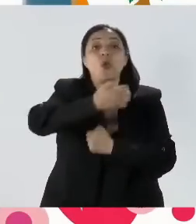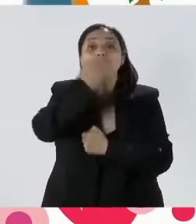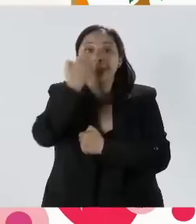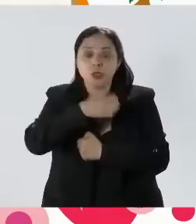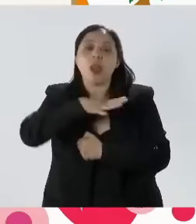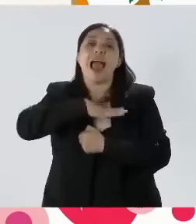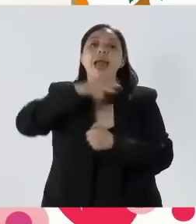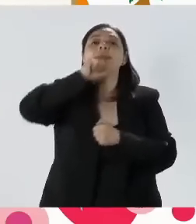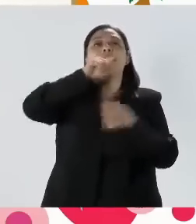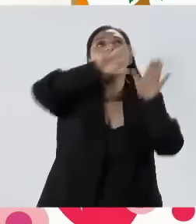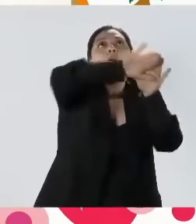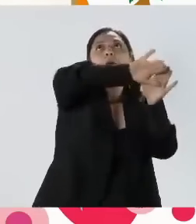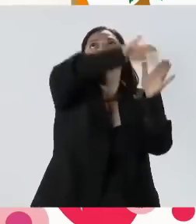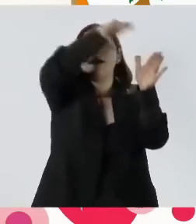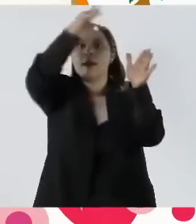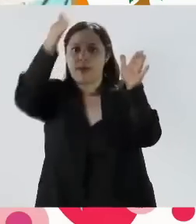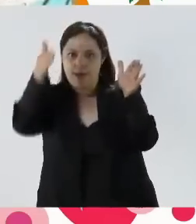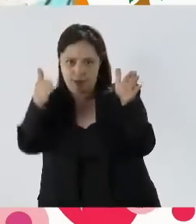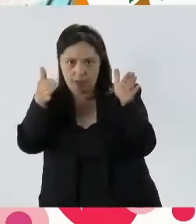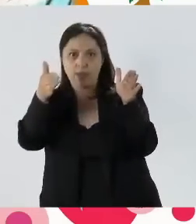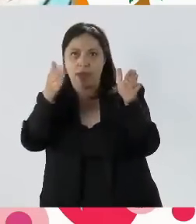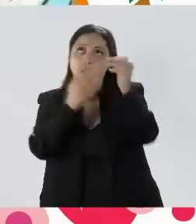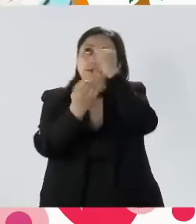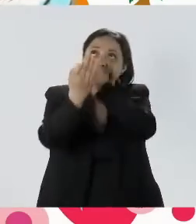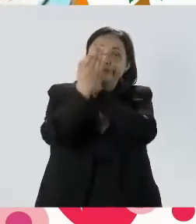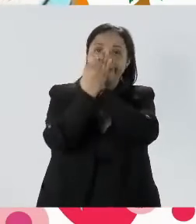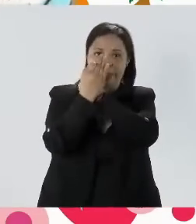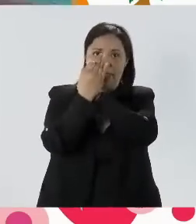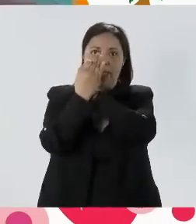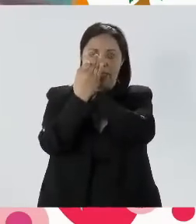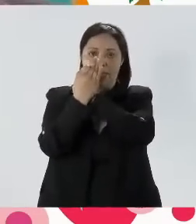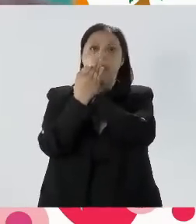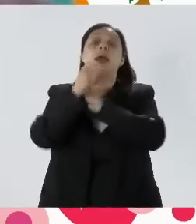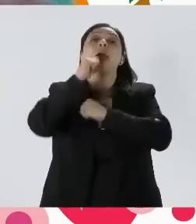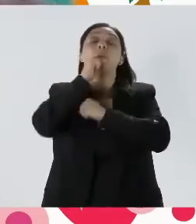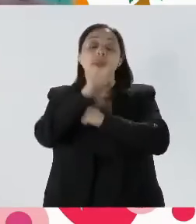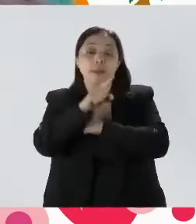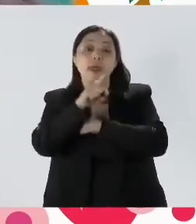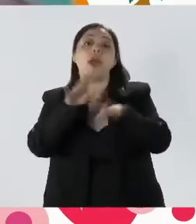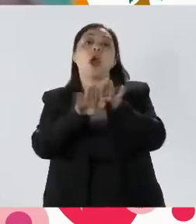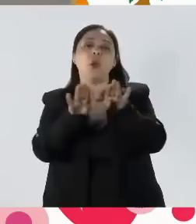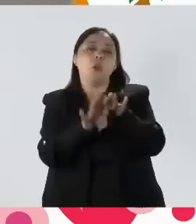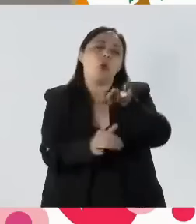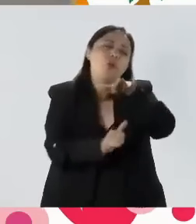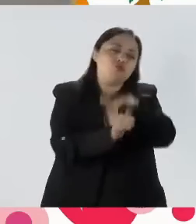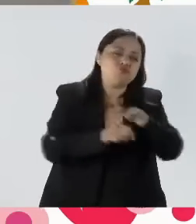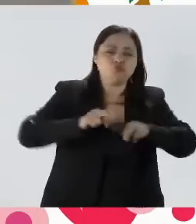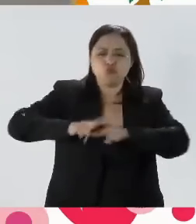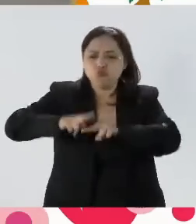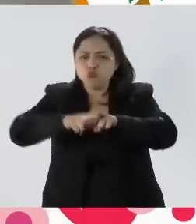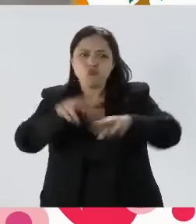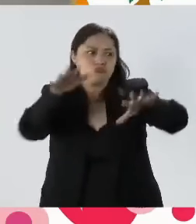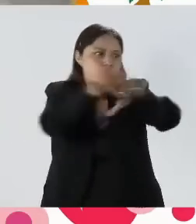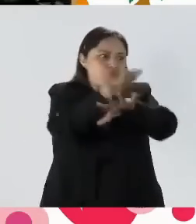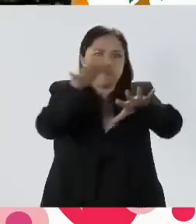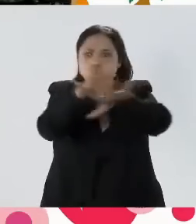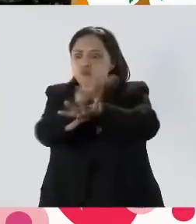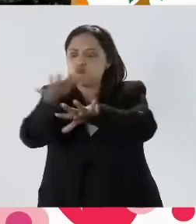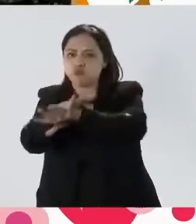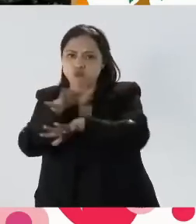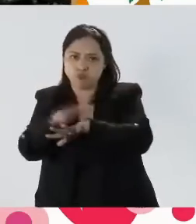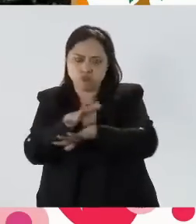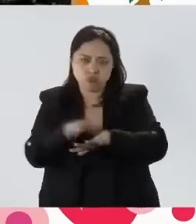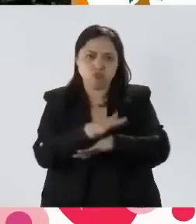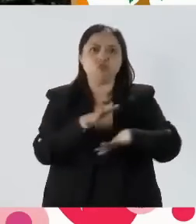en esta ciudad vamos a cambiar el mobiliario donde se necesite y habrá aulas de cómputo con